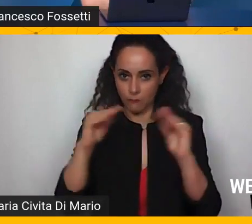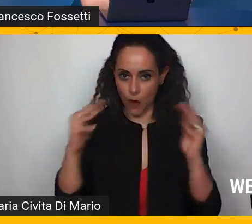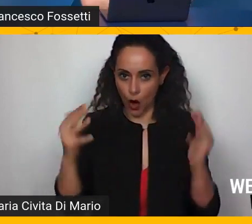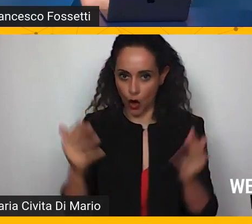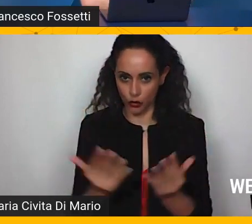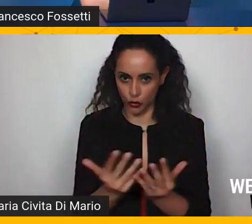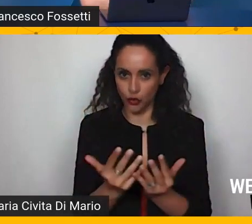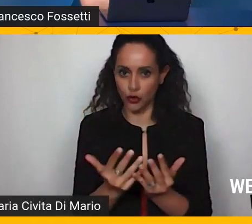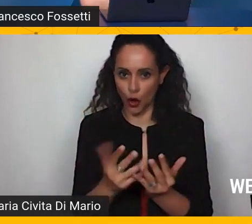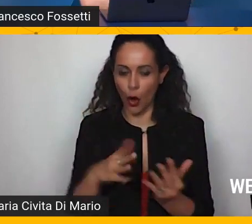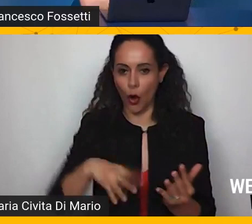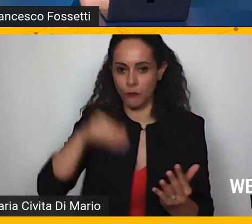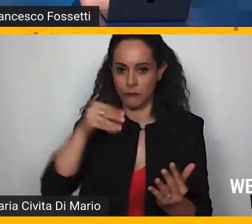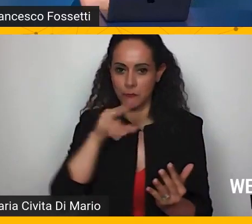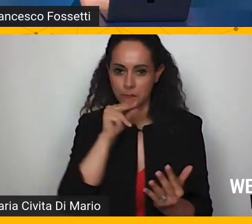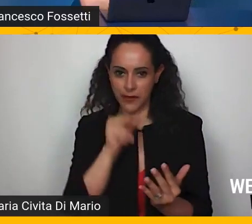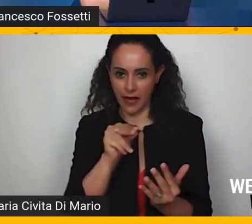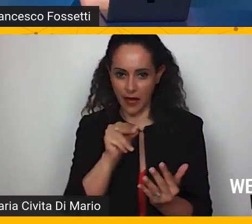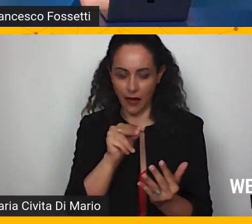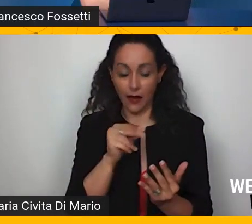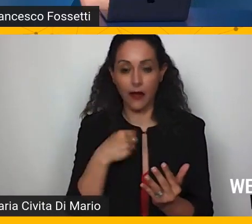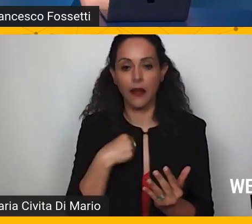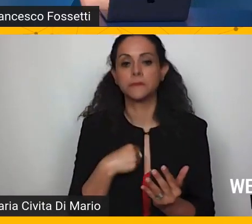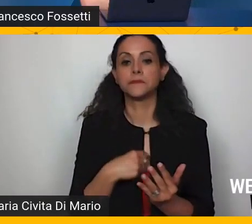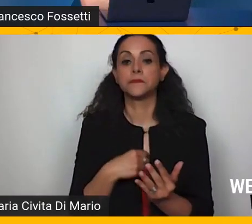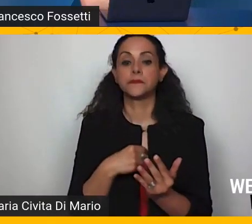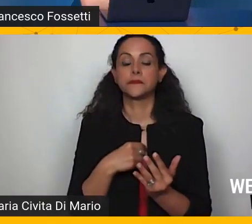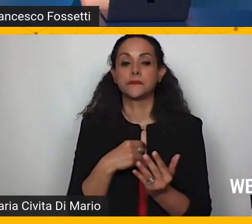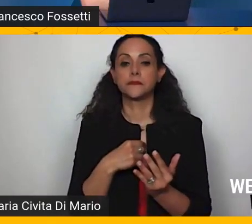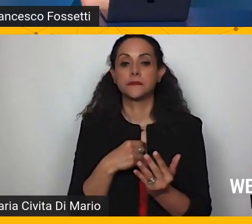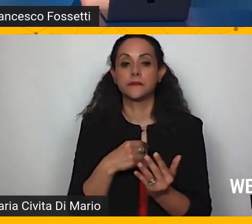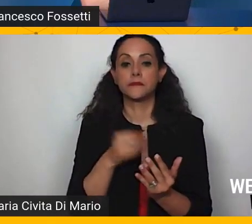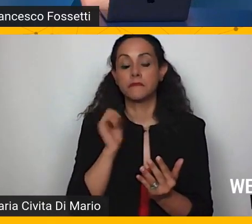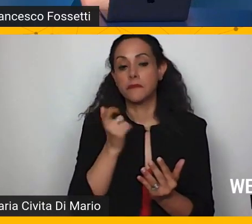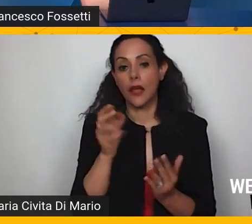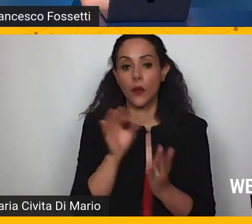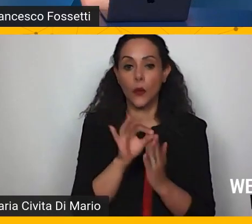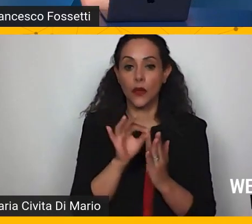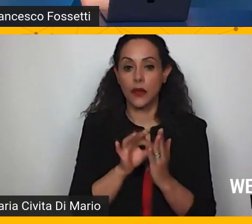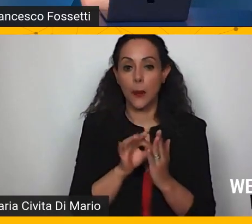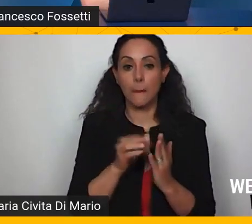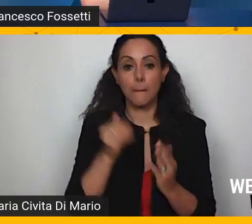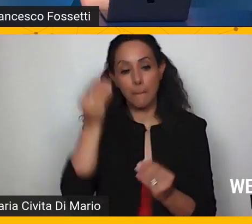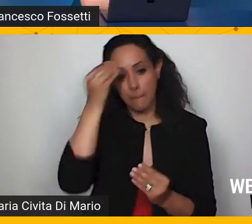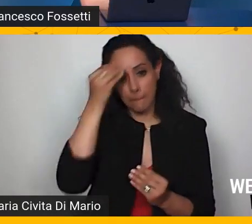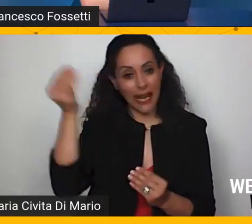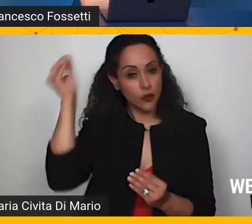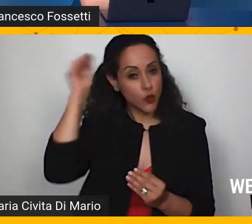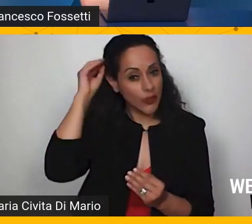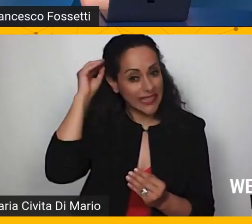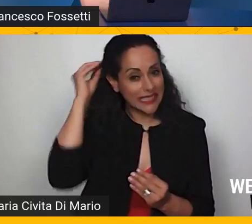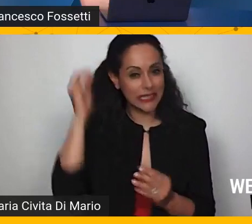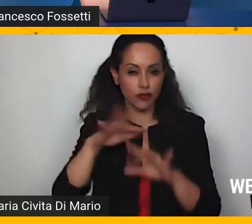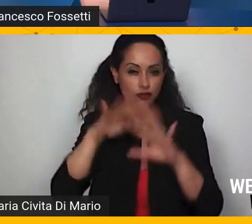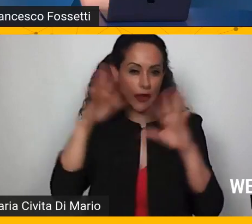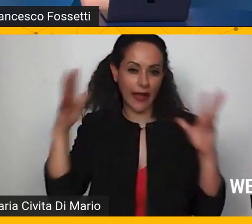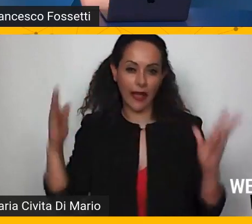particolar modo abbiamo toccato eh alcuni ehm alcuni aspetti i